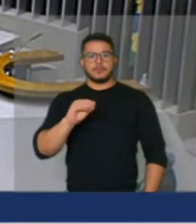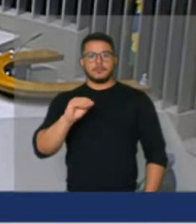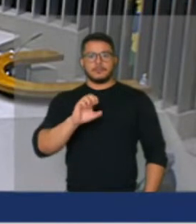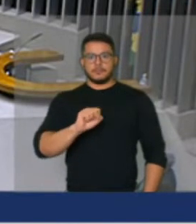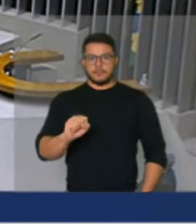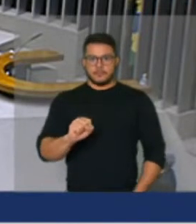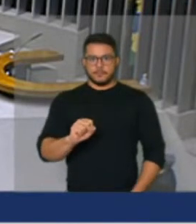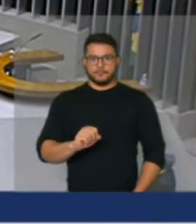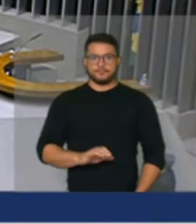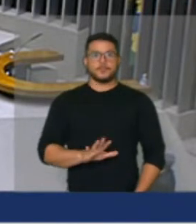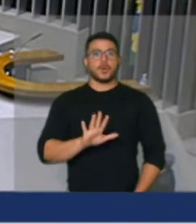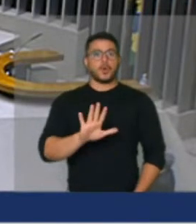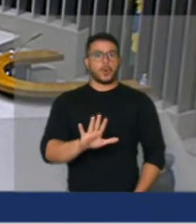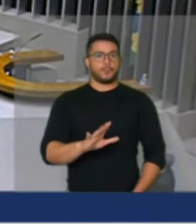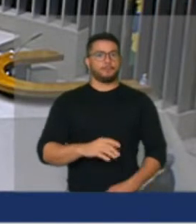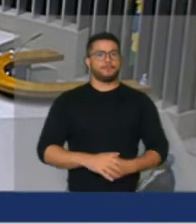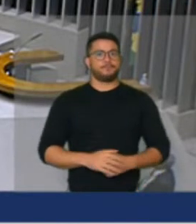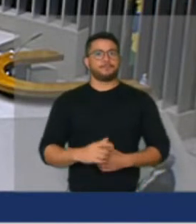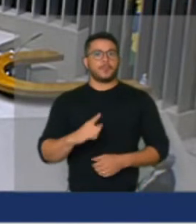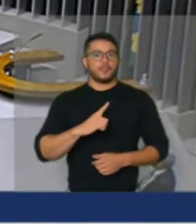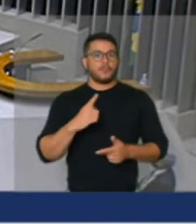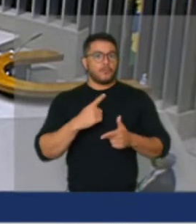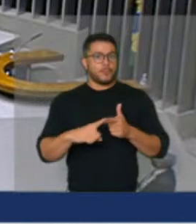ROGÉRIO CORREA QUE TENTARAM INSCREVER E NÃO CONSEGUIRAM PORQUE REALMENTE HOUVE UM PROBLEMA NA INSCRIÇÃO, O QUE